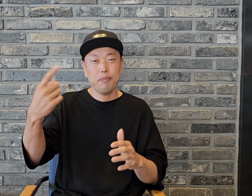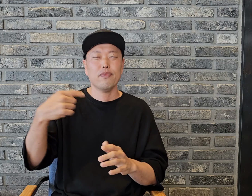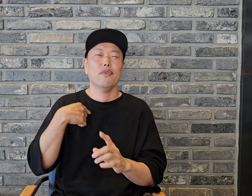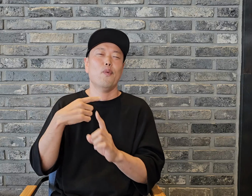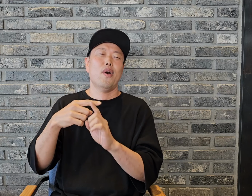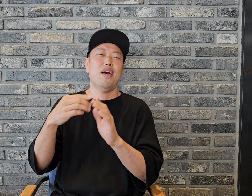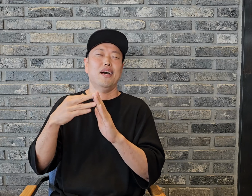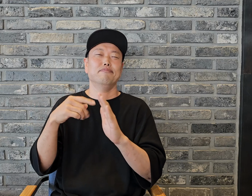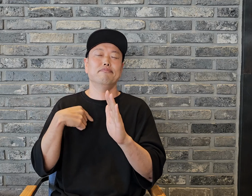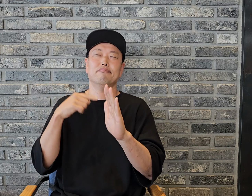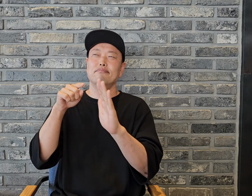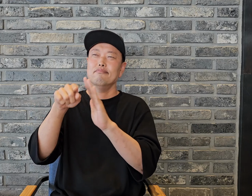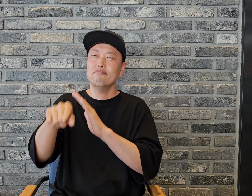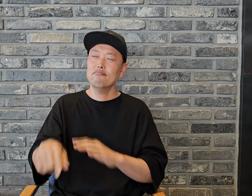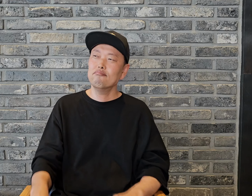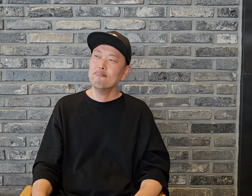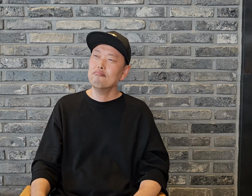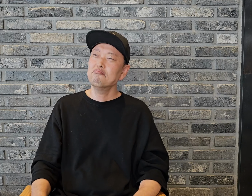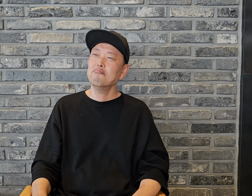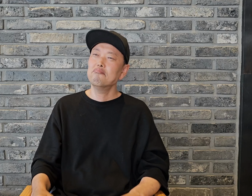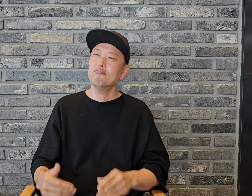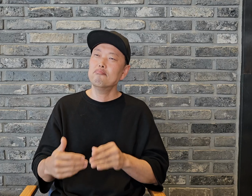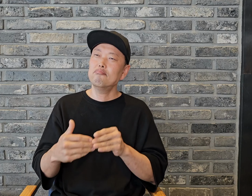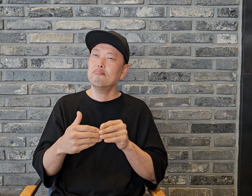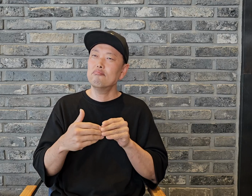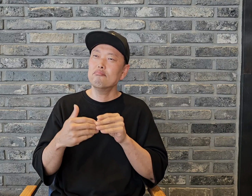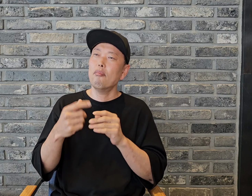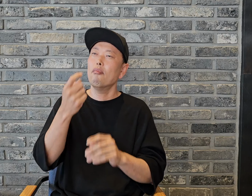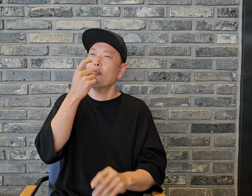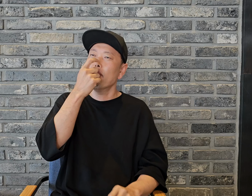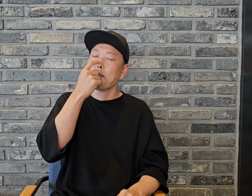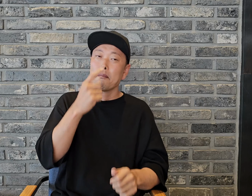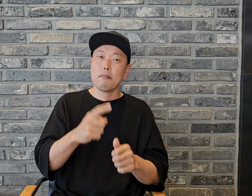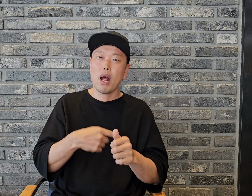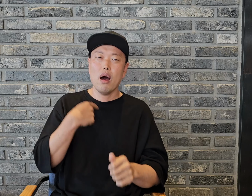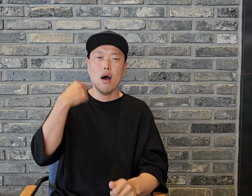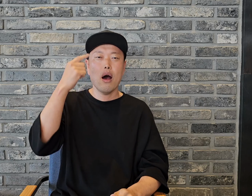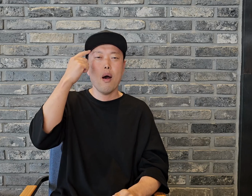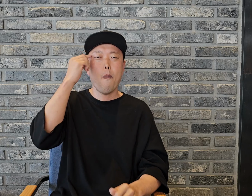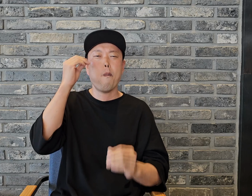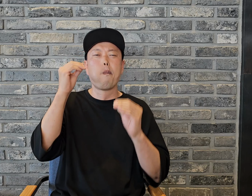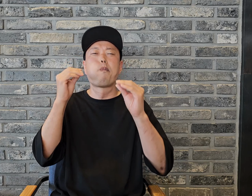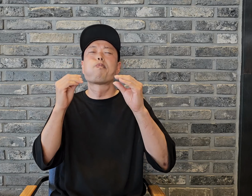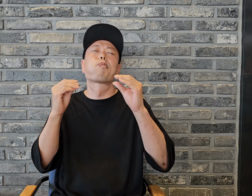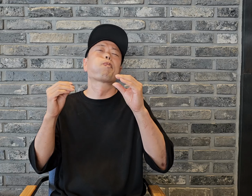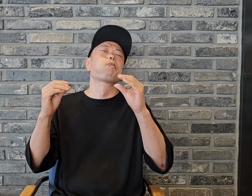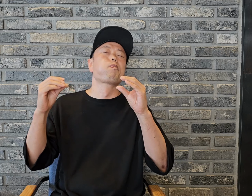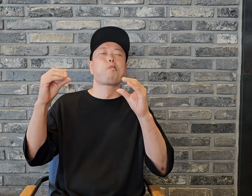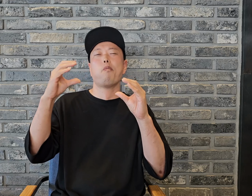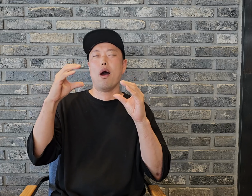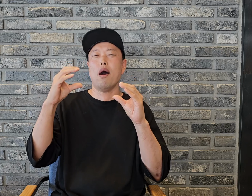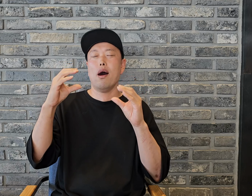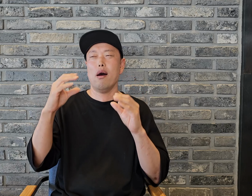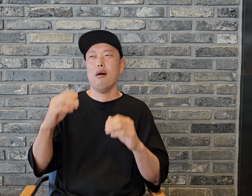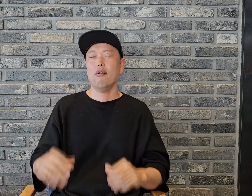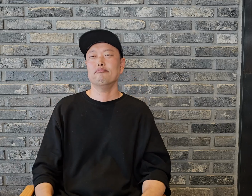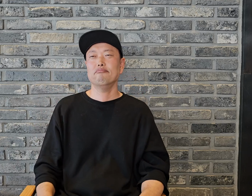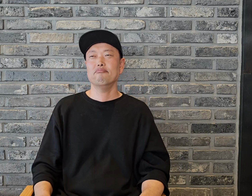Danach ging ich in die Kirche und konnte dort viel Wissen ansammeln.